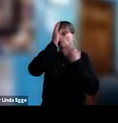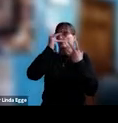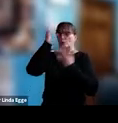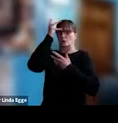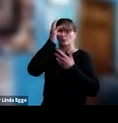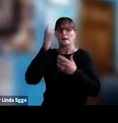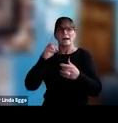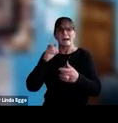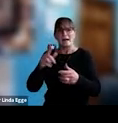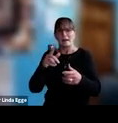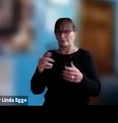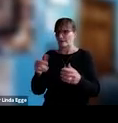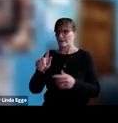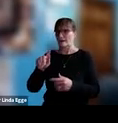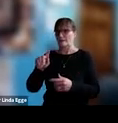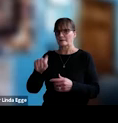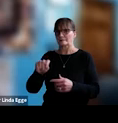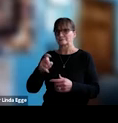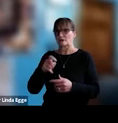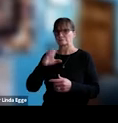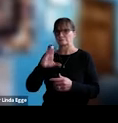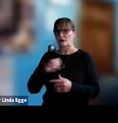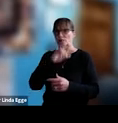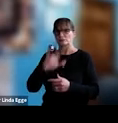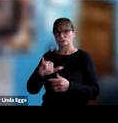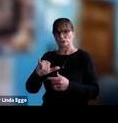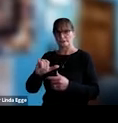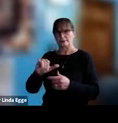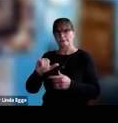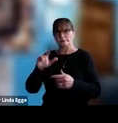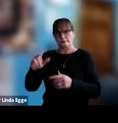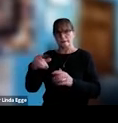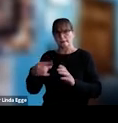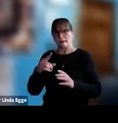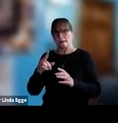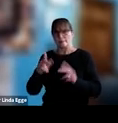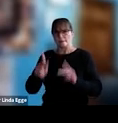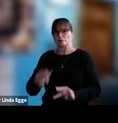y les hayan hecho un análisis toxicológico y la persona haya demostrado que no tenía drogas